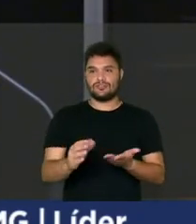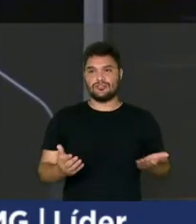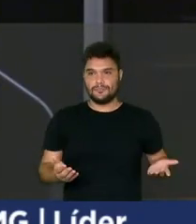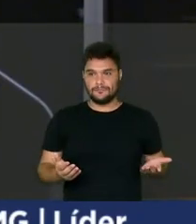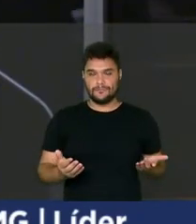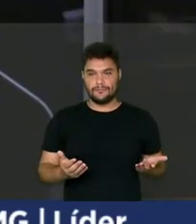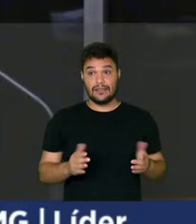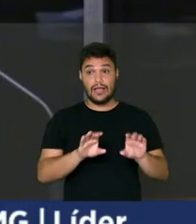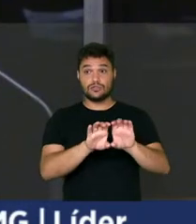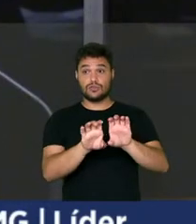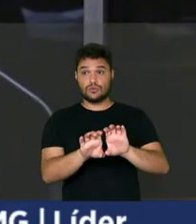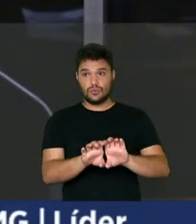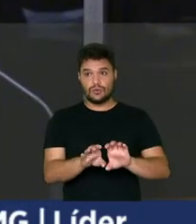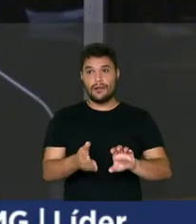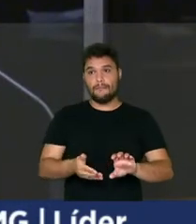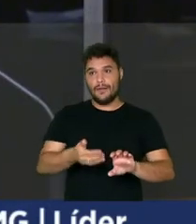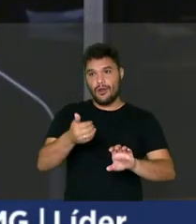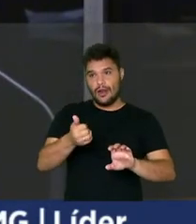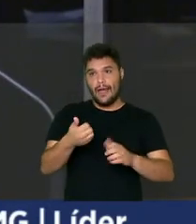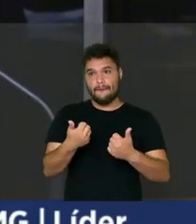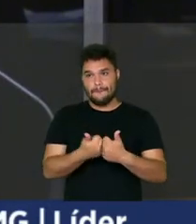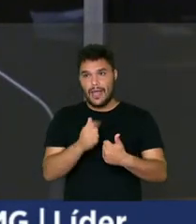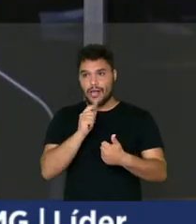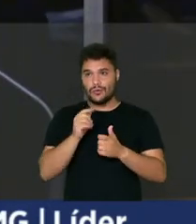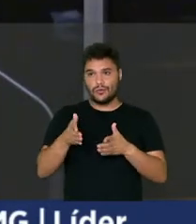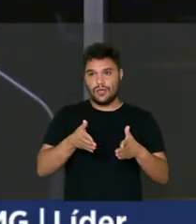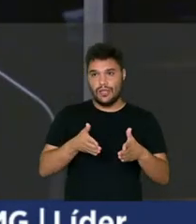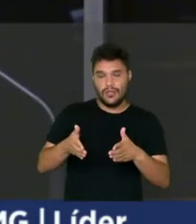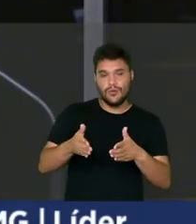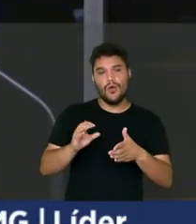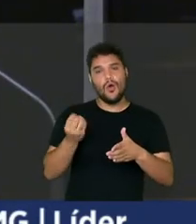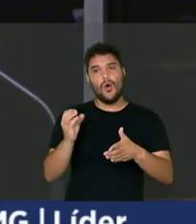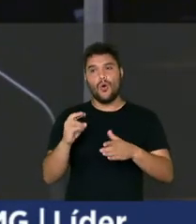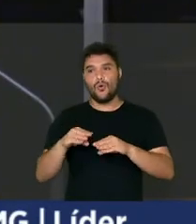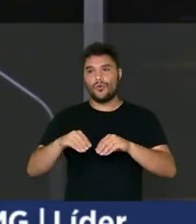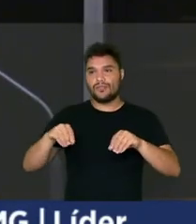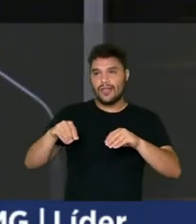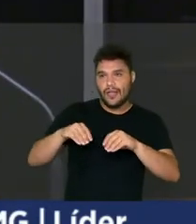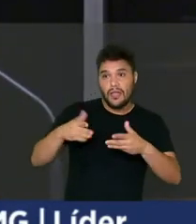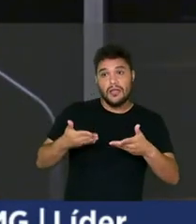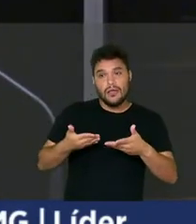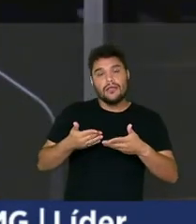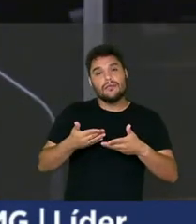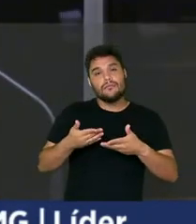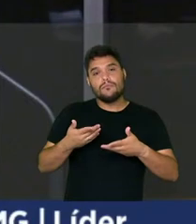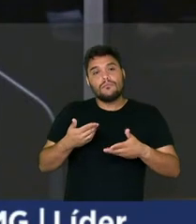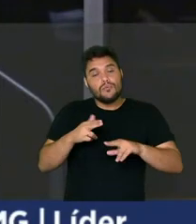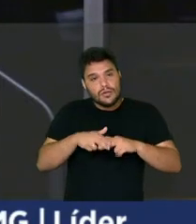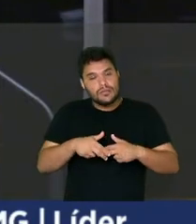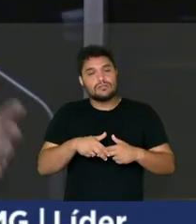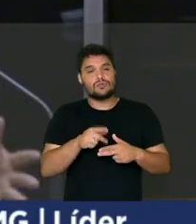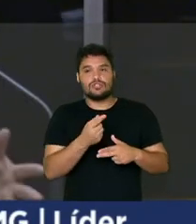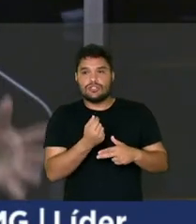PREVENÇÃO. ENTÃO É FUNDAMENTAL QUE A CID POSSA GARANTIR ESSA FONTE PARA A GENTE CRIAR ESSE FUNDO, NÉ ?